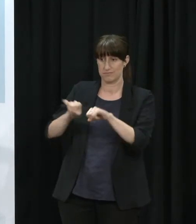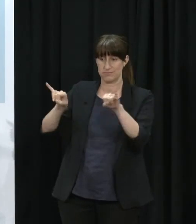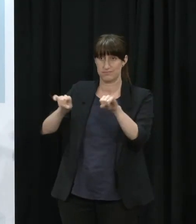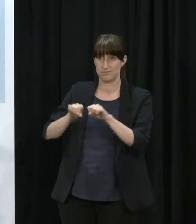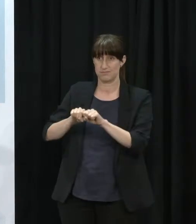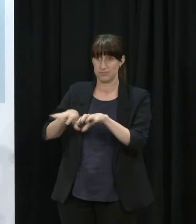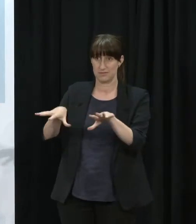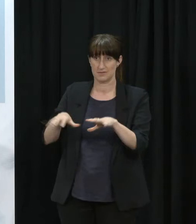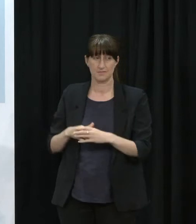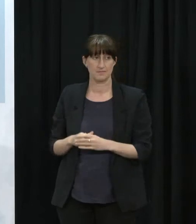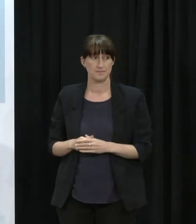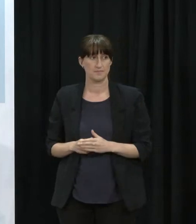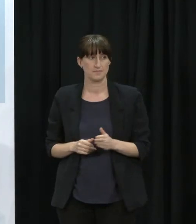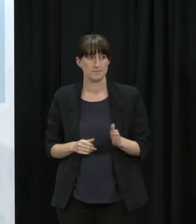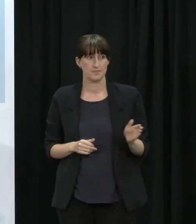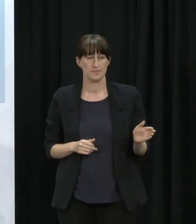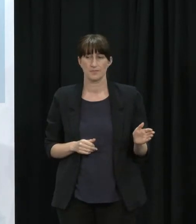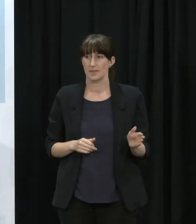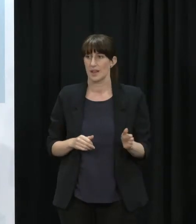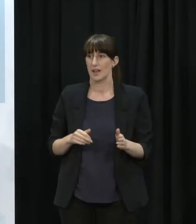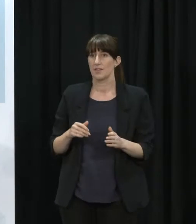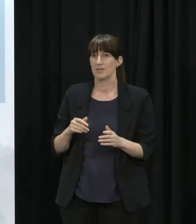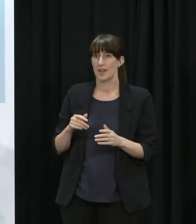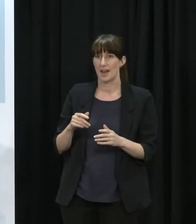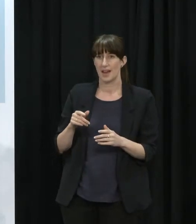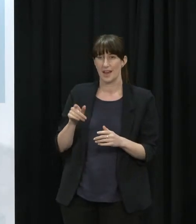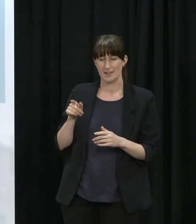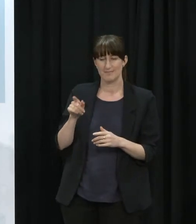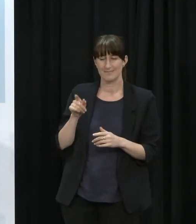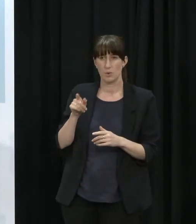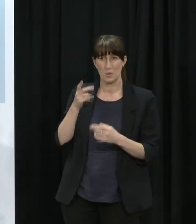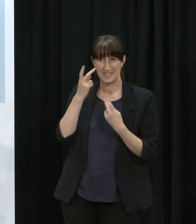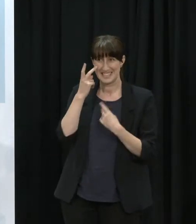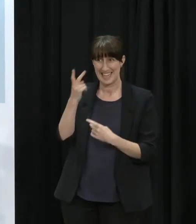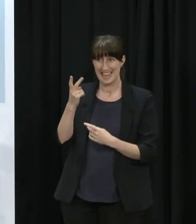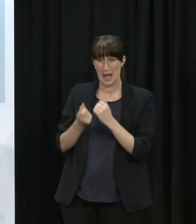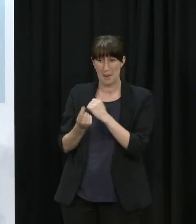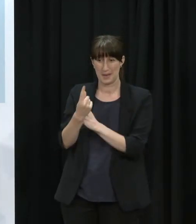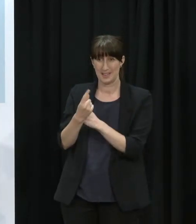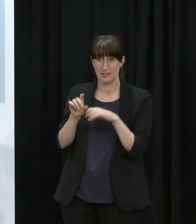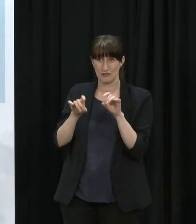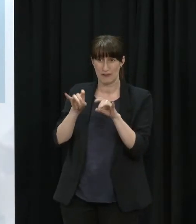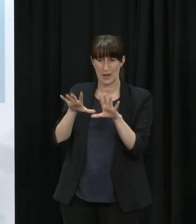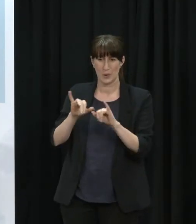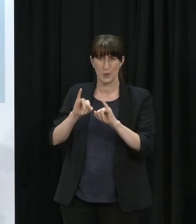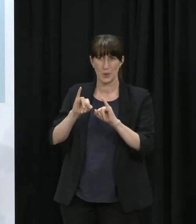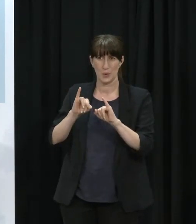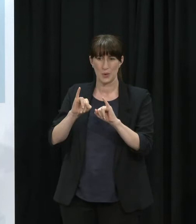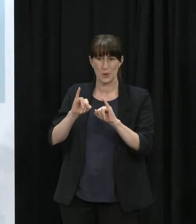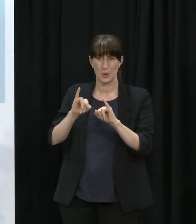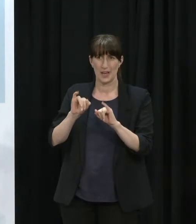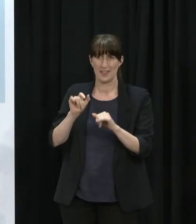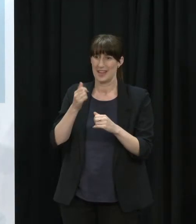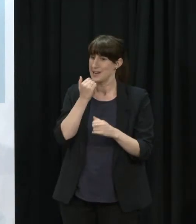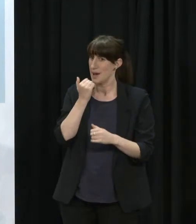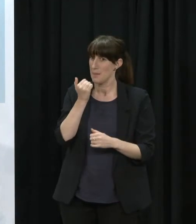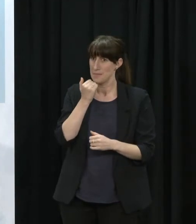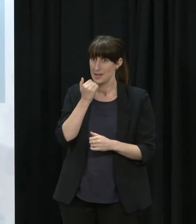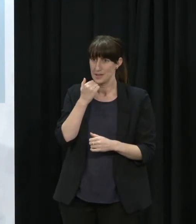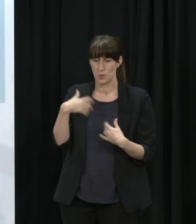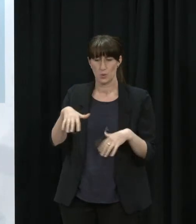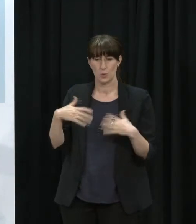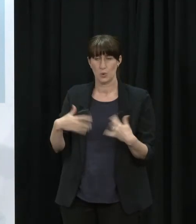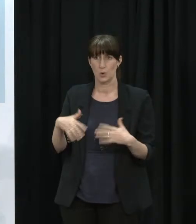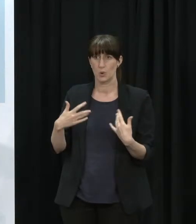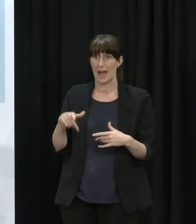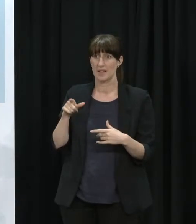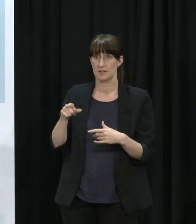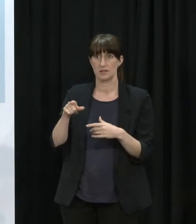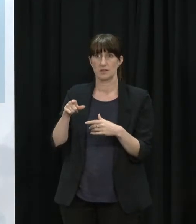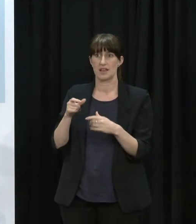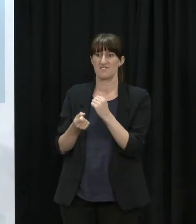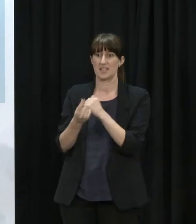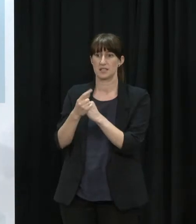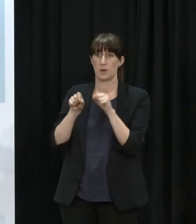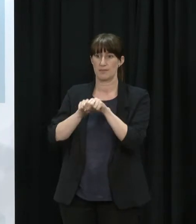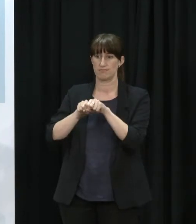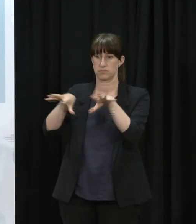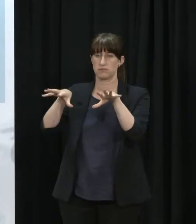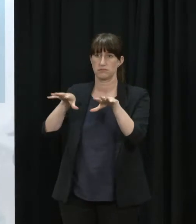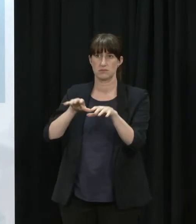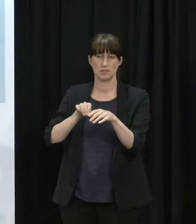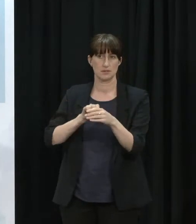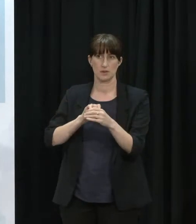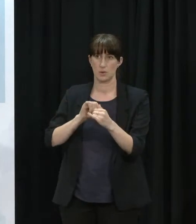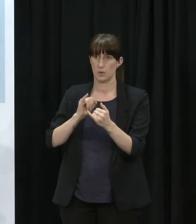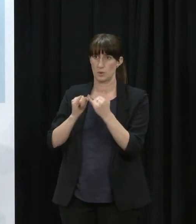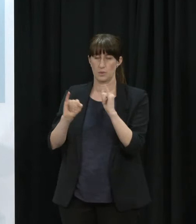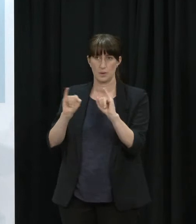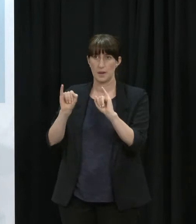korero. -- Taone.